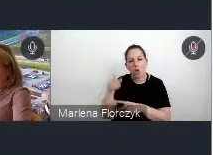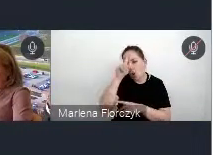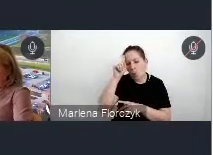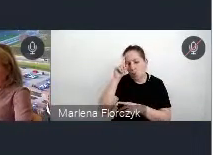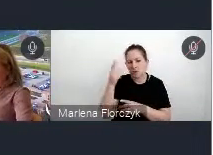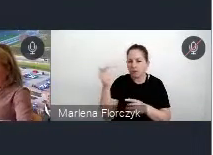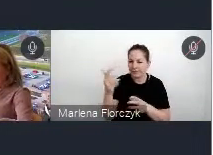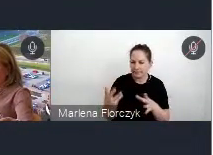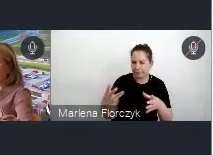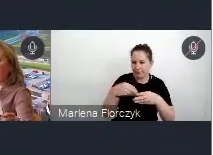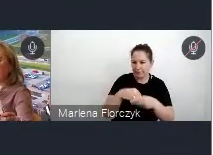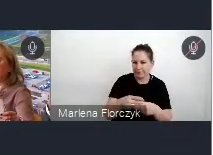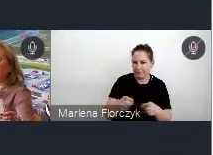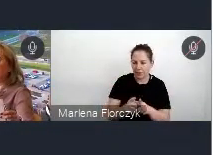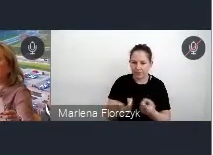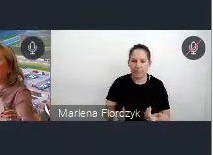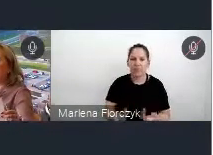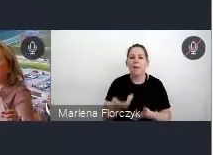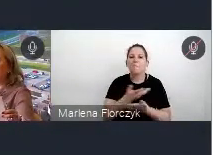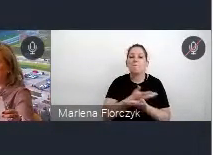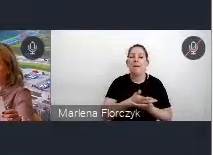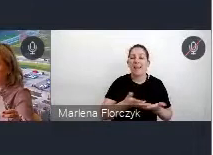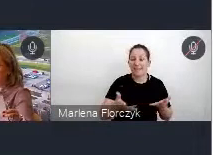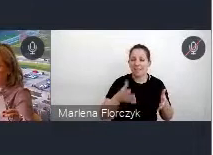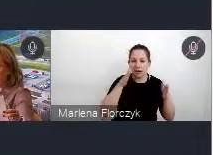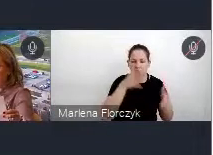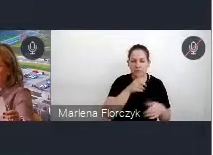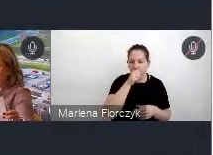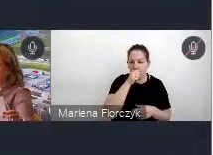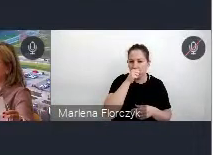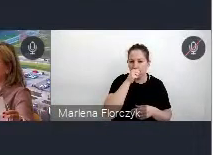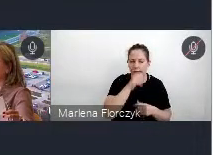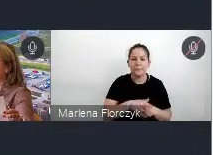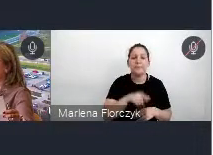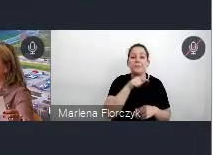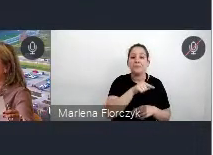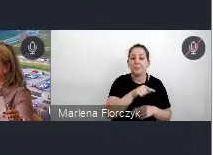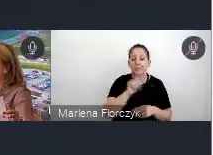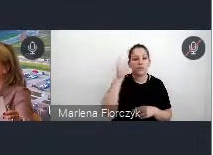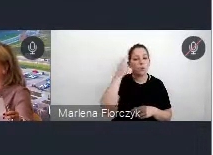W obszarze Planeta, tutaj głównie powiem,